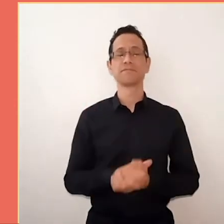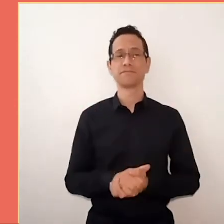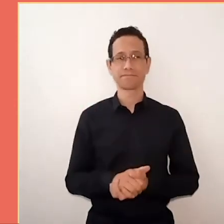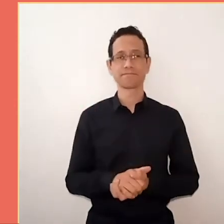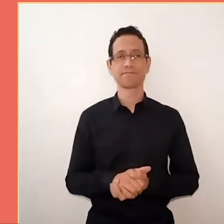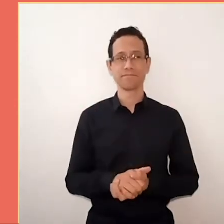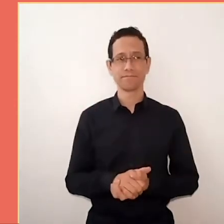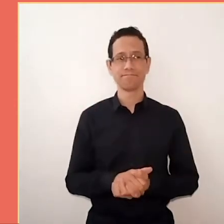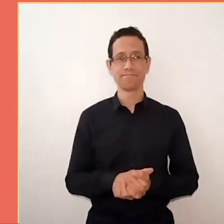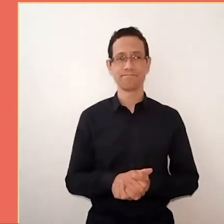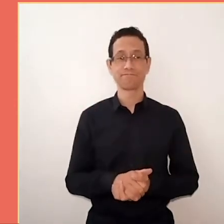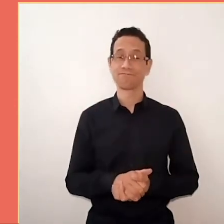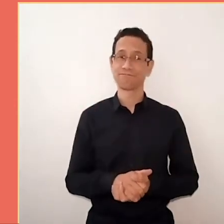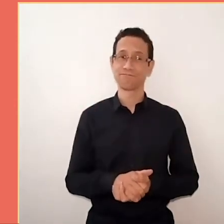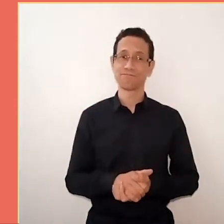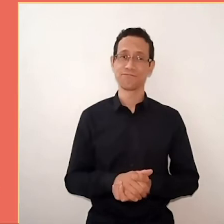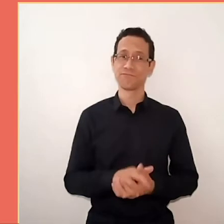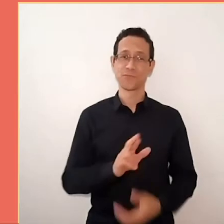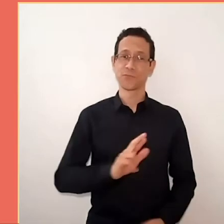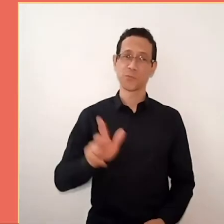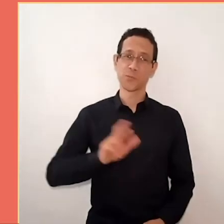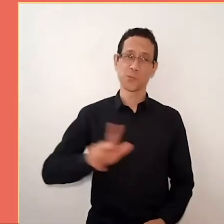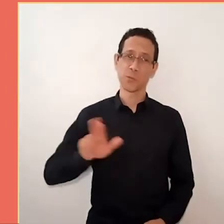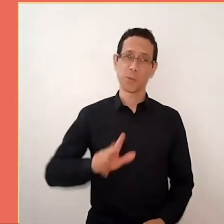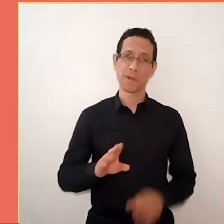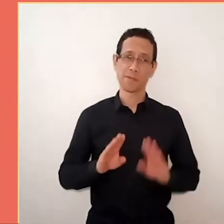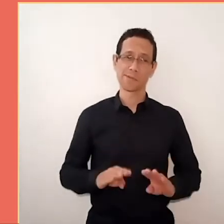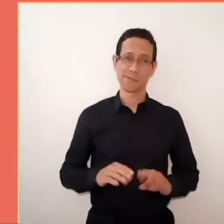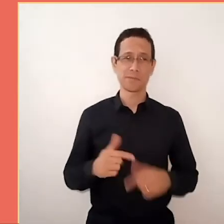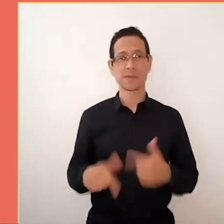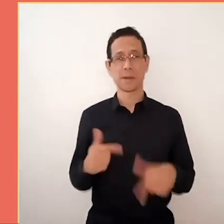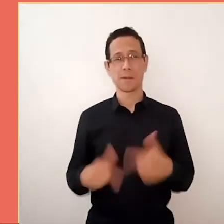Não é assim que se trabalha a aceitação do diferente,